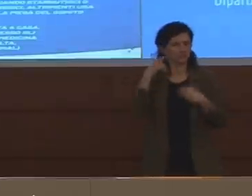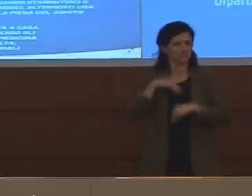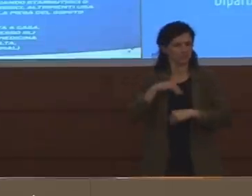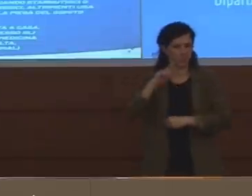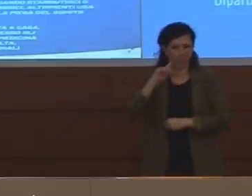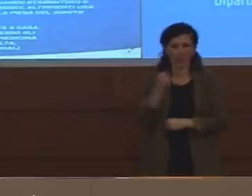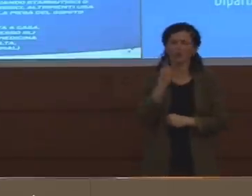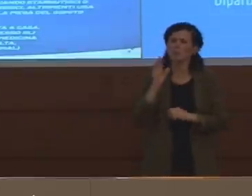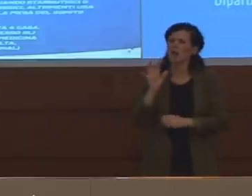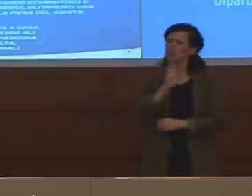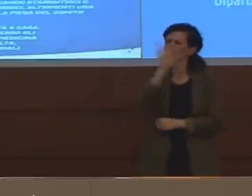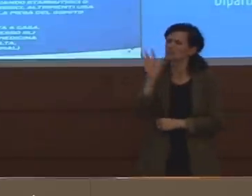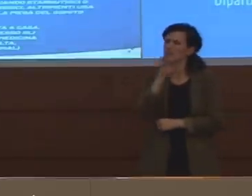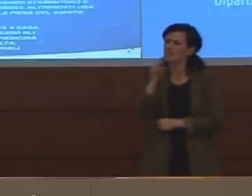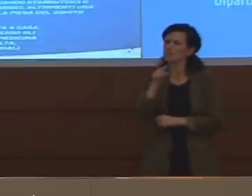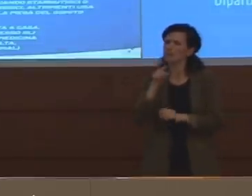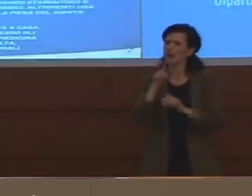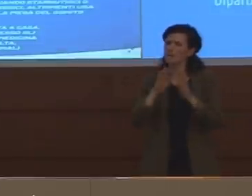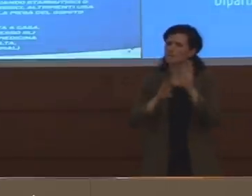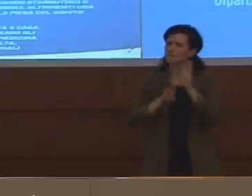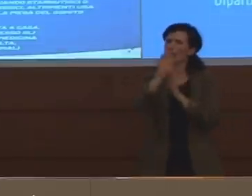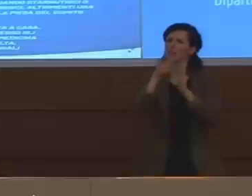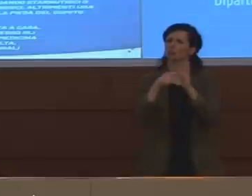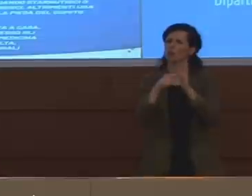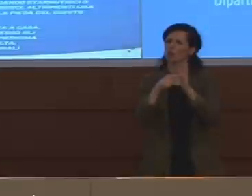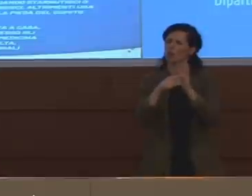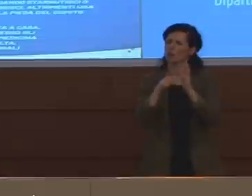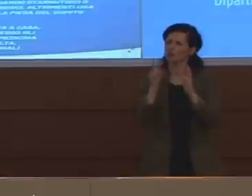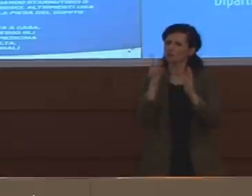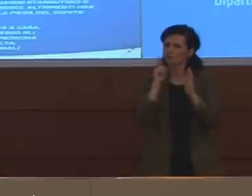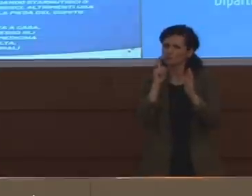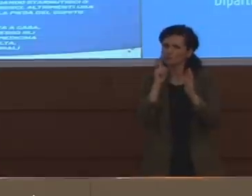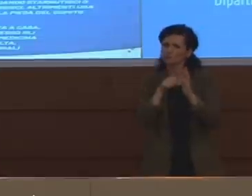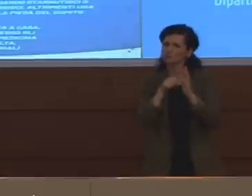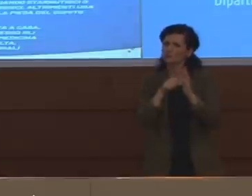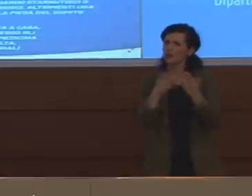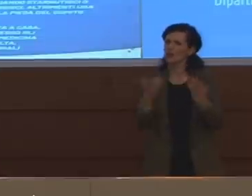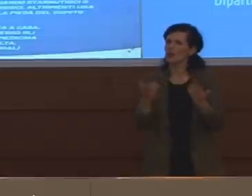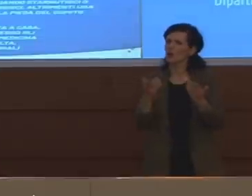Quindi io vi chiedo quale sforzo si deve compiere per abbassare l'indice